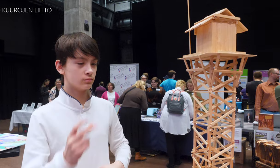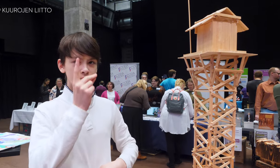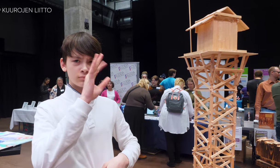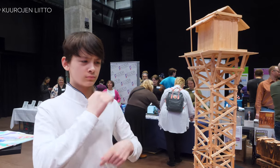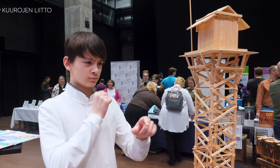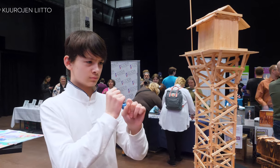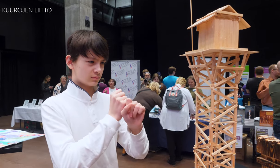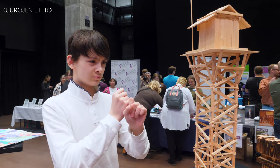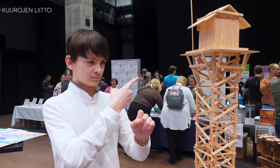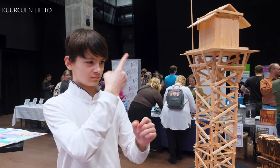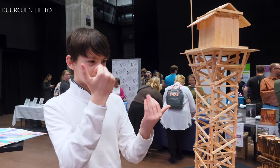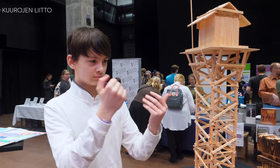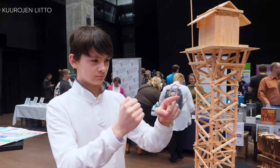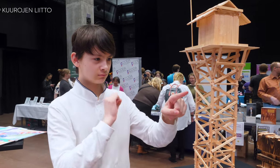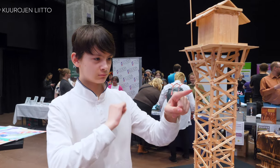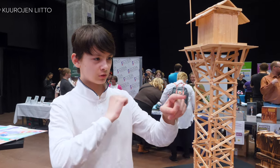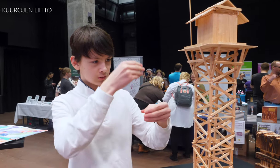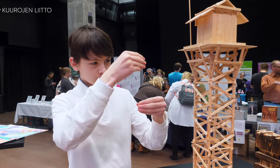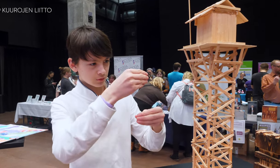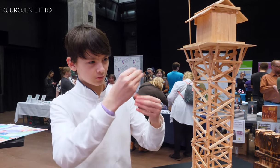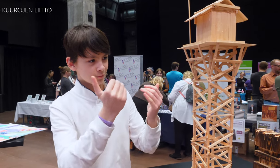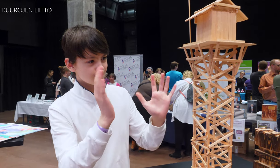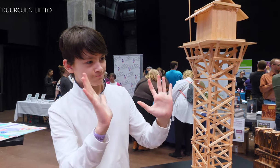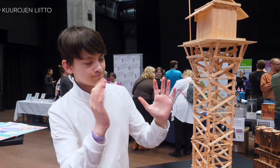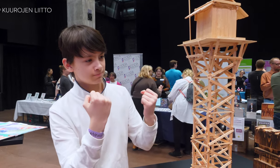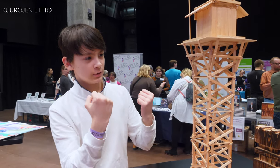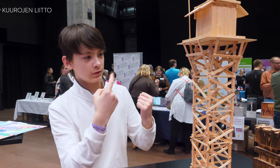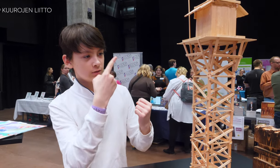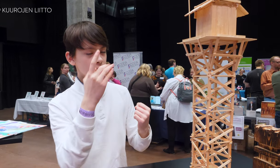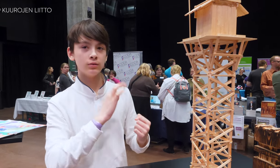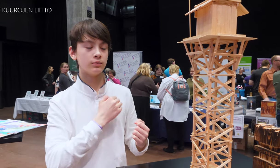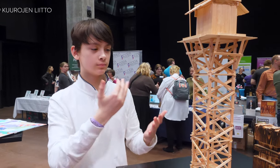Entä miten sain liimattua nämä paikoilleen?